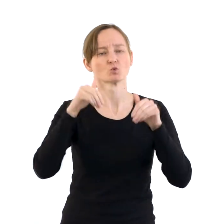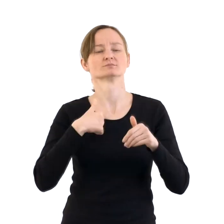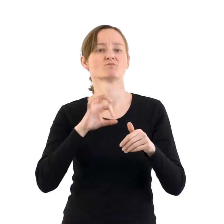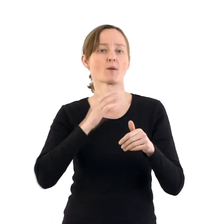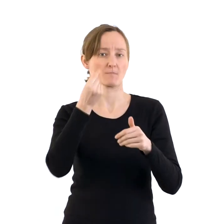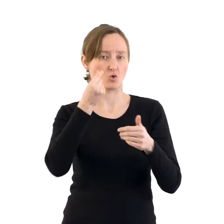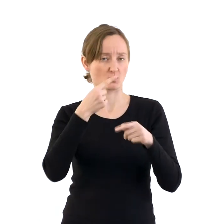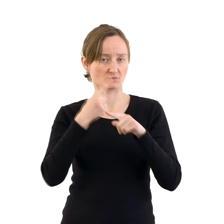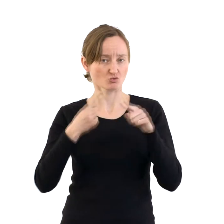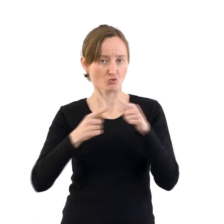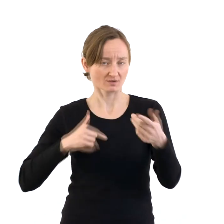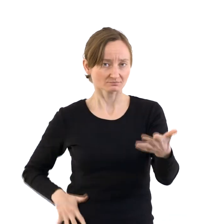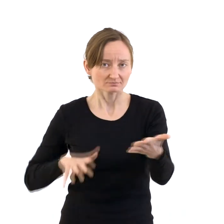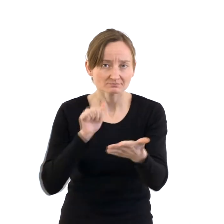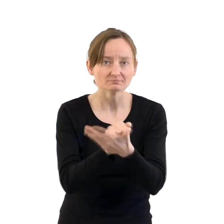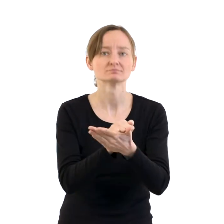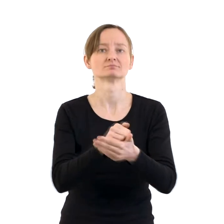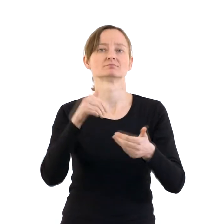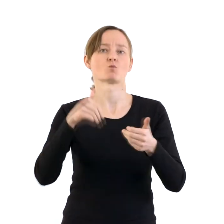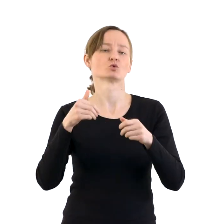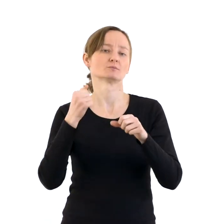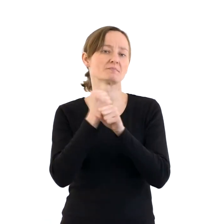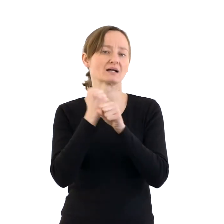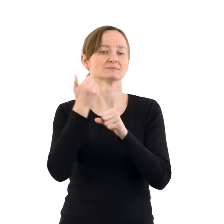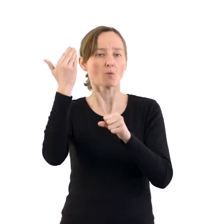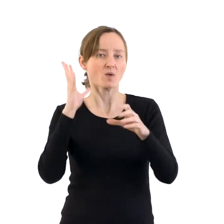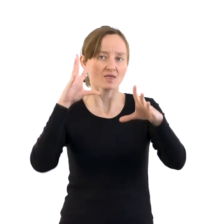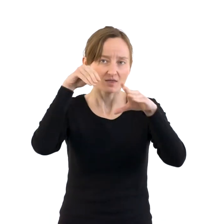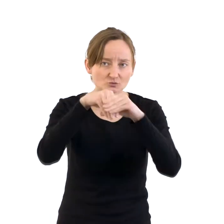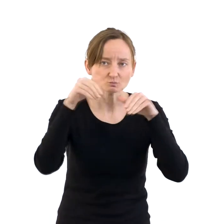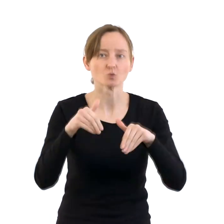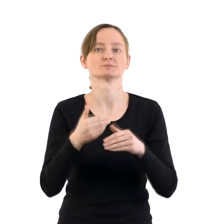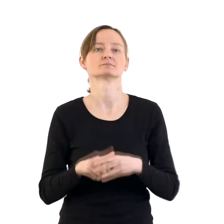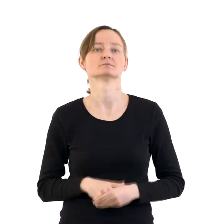który może mieć formę wkładu finansowego (wkład własny) lub pracy społecznej.